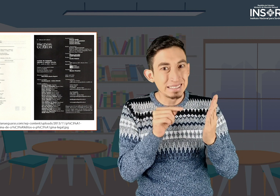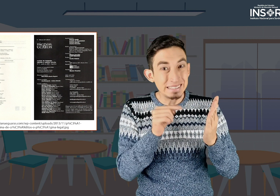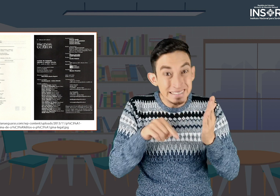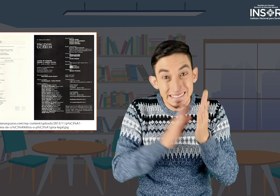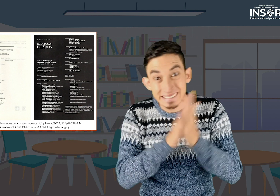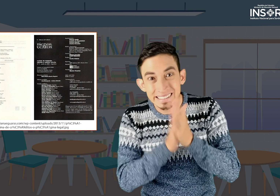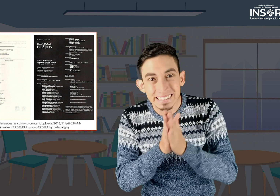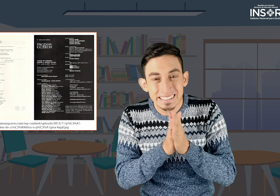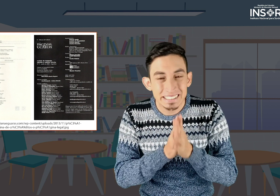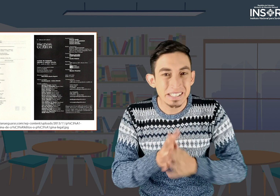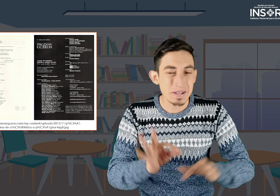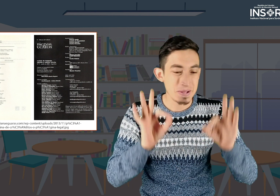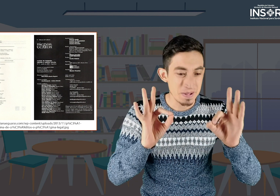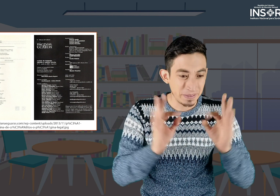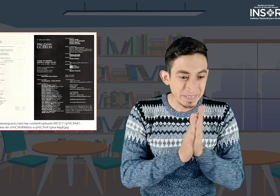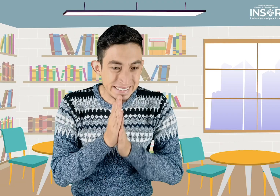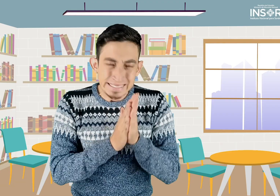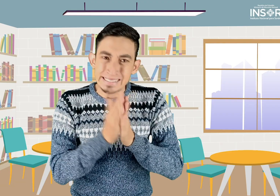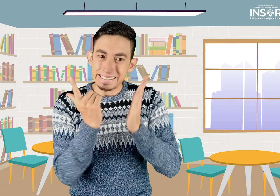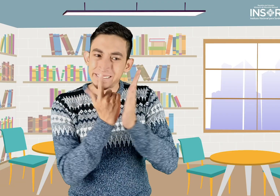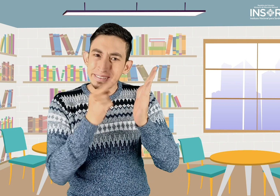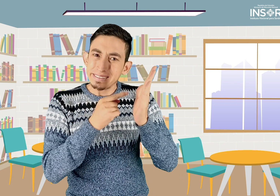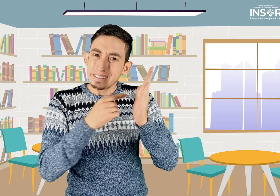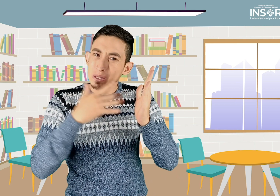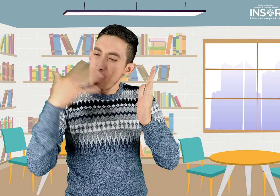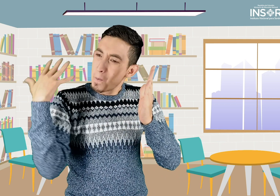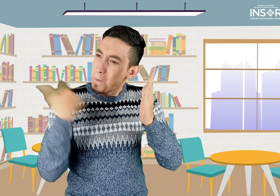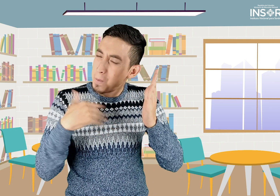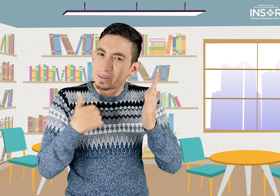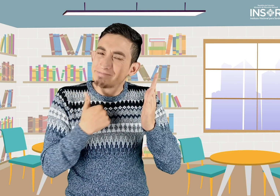¿Les gustaría conocerlas? ¡¿Sí?! ¡Perfecto! ¡Guau, qué fascinante este tema!